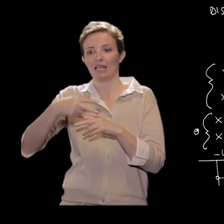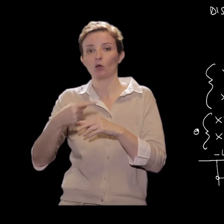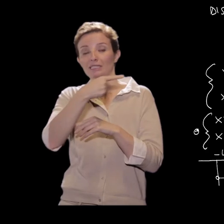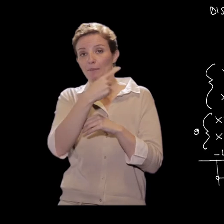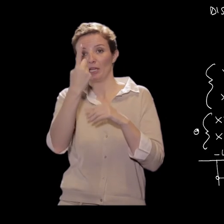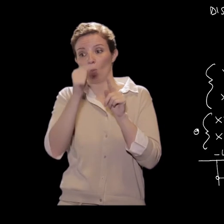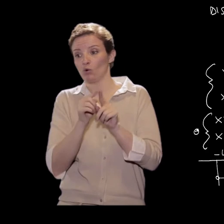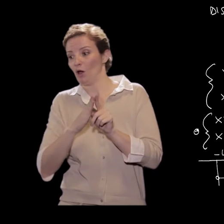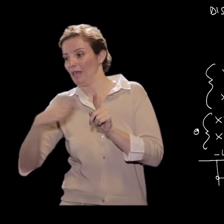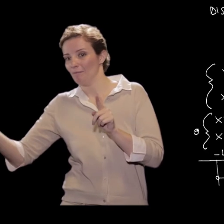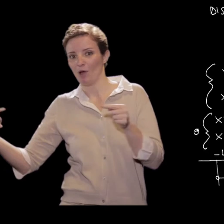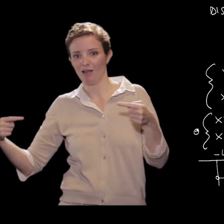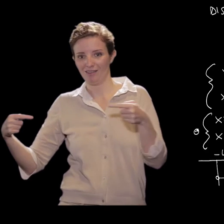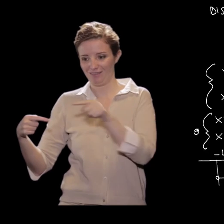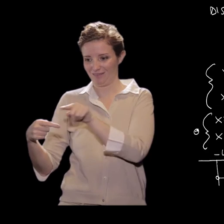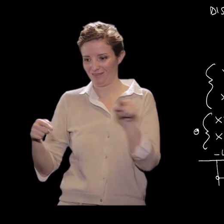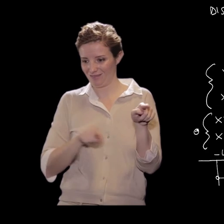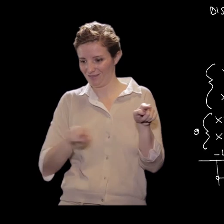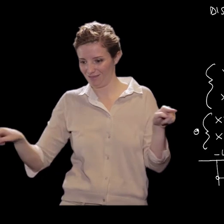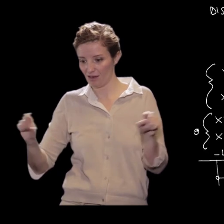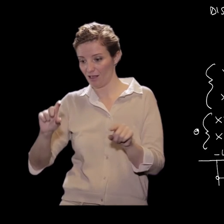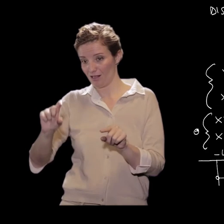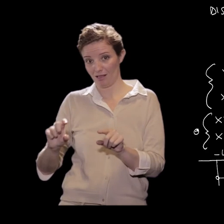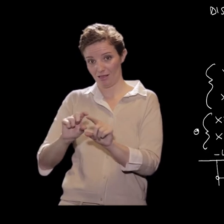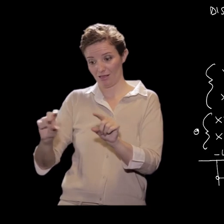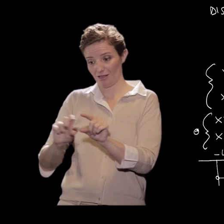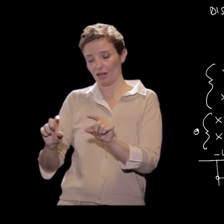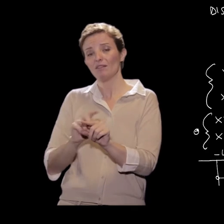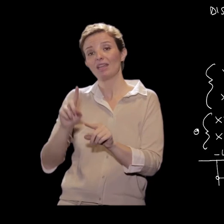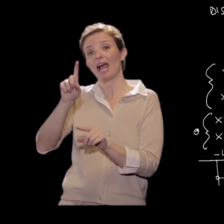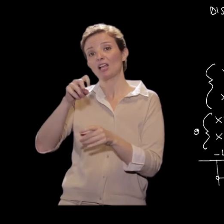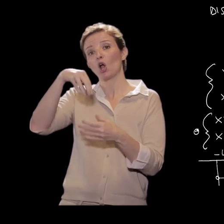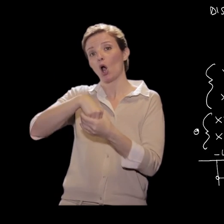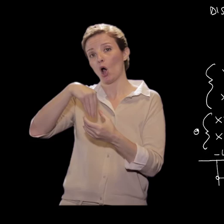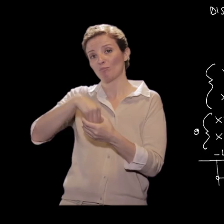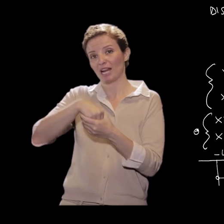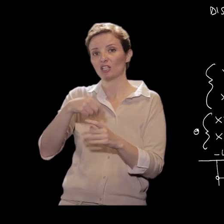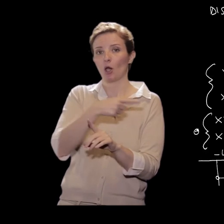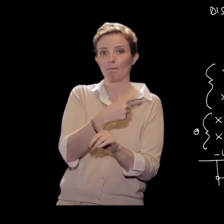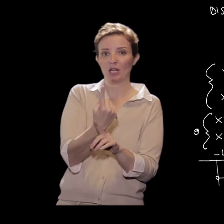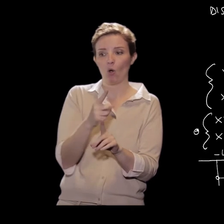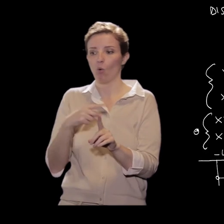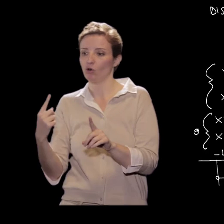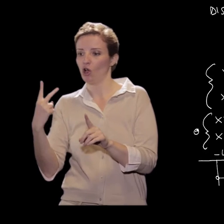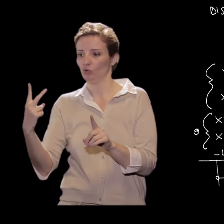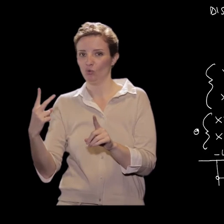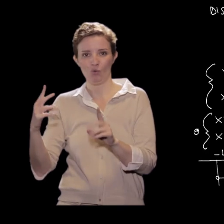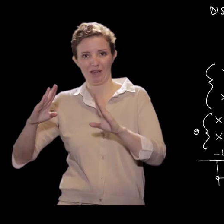La x è quindi compresa fra -1 e 2. Uniamo queste due informazioni,